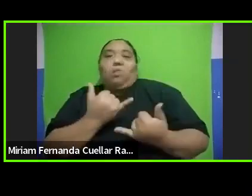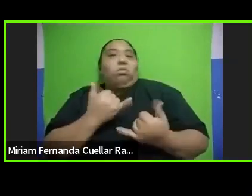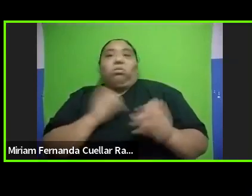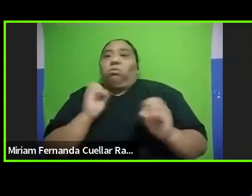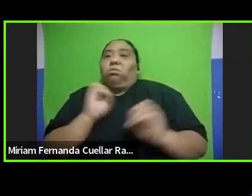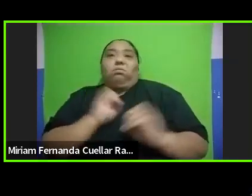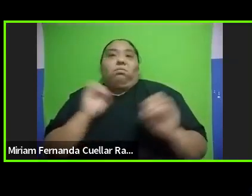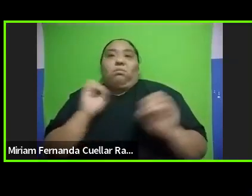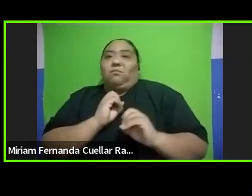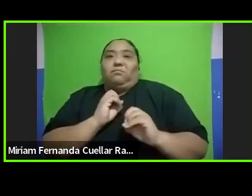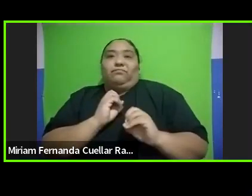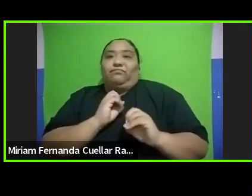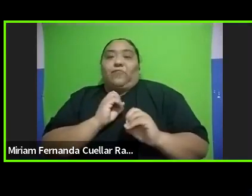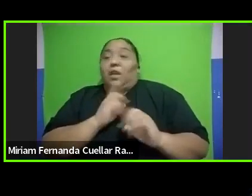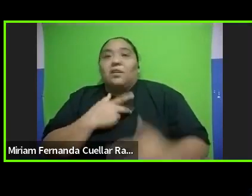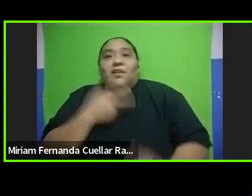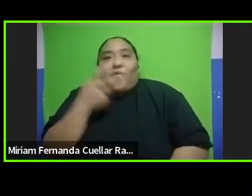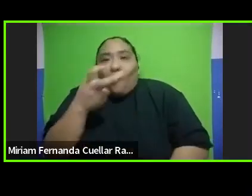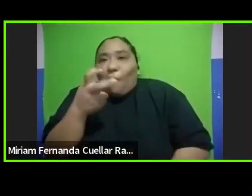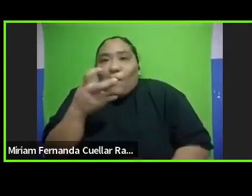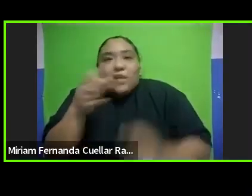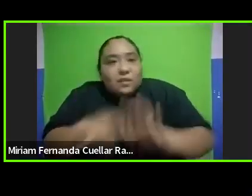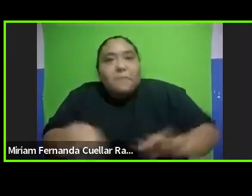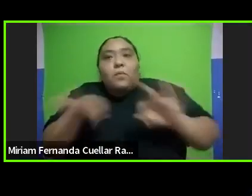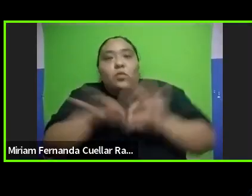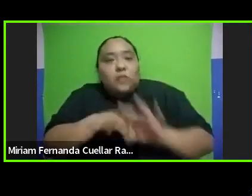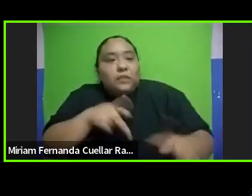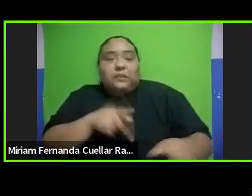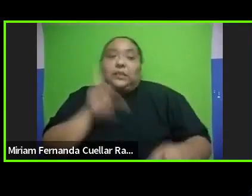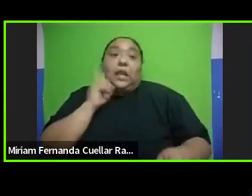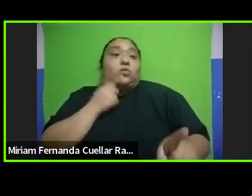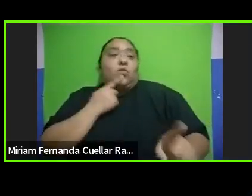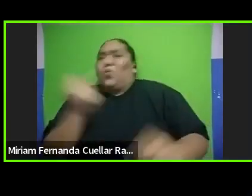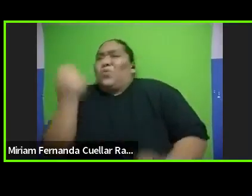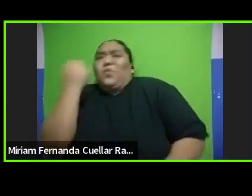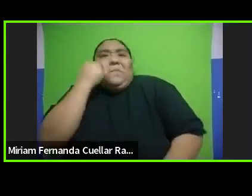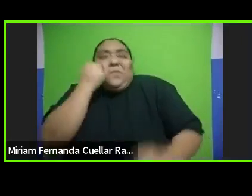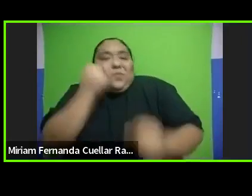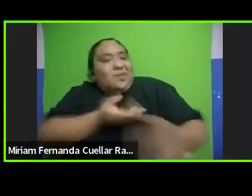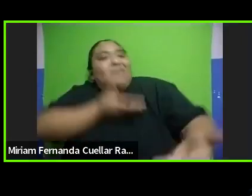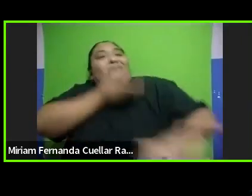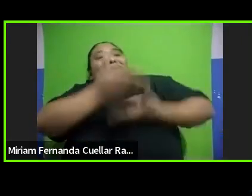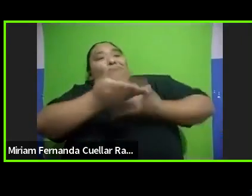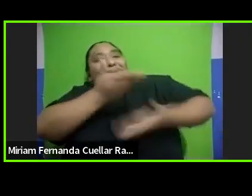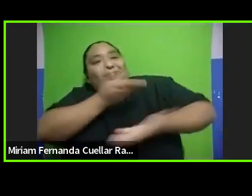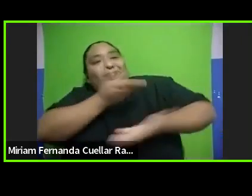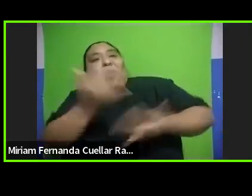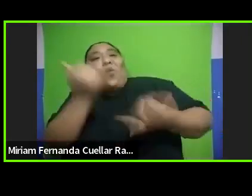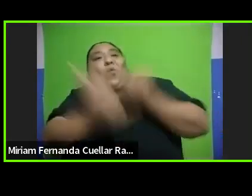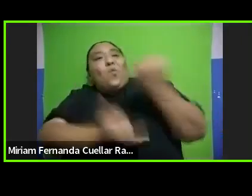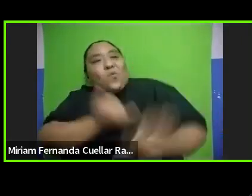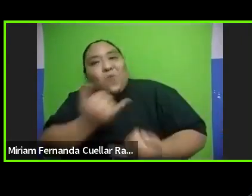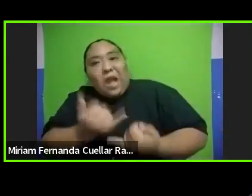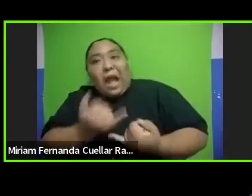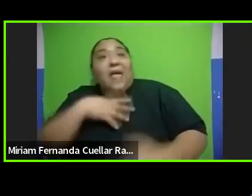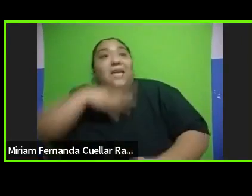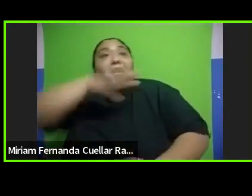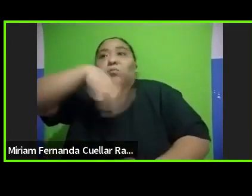no gaste el que ¿dónde está mamá está mamá. Esta es una diferencia . El . El niño hace Entonces hay El niño hace entonces hay que seguir jugando con él con él. Hay que buscar cantos